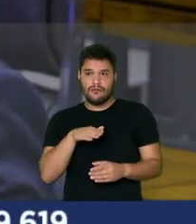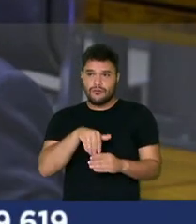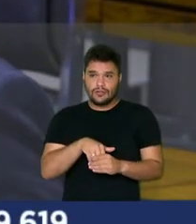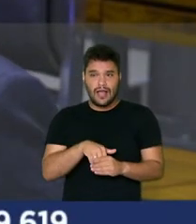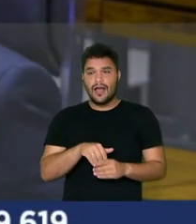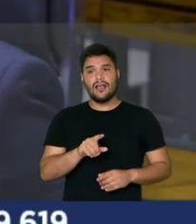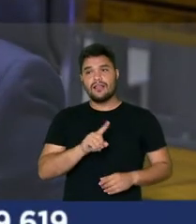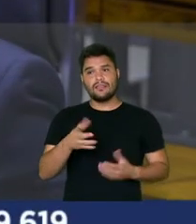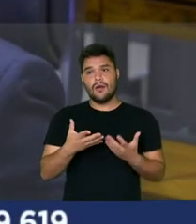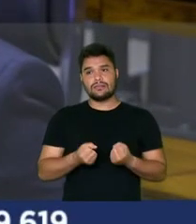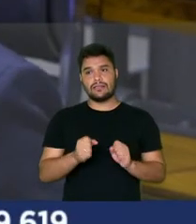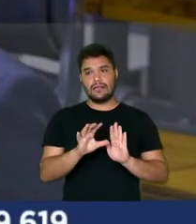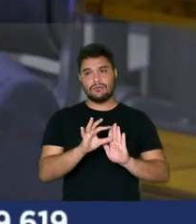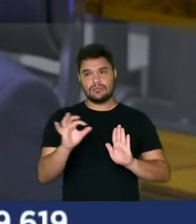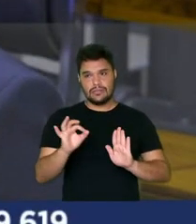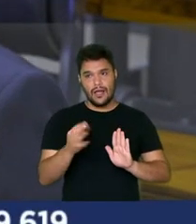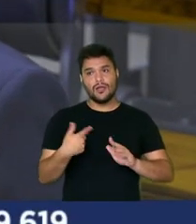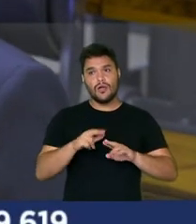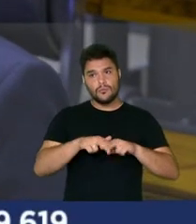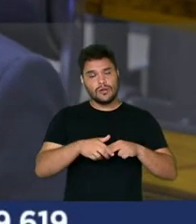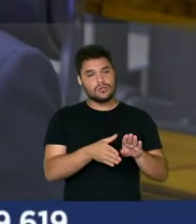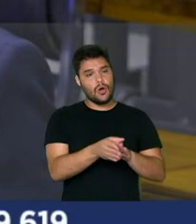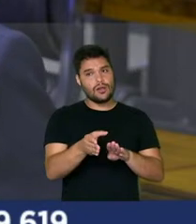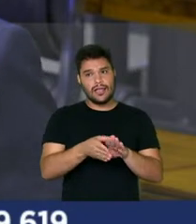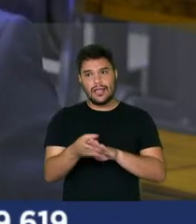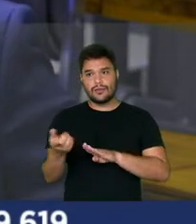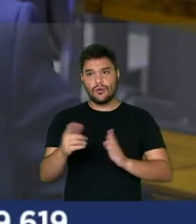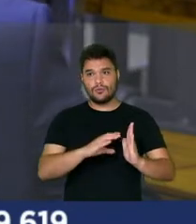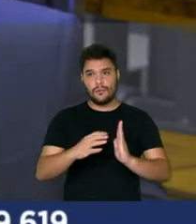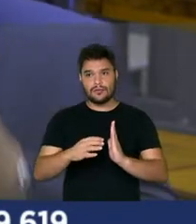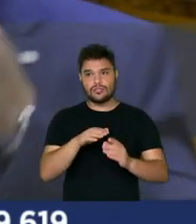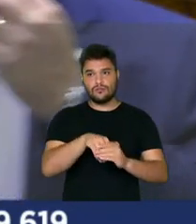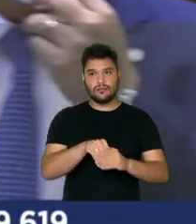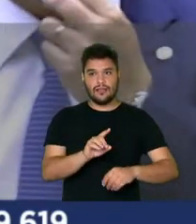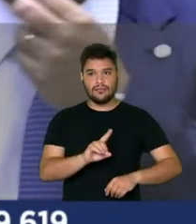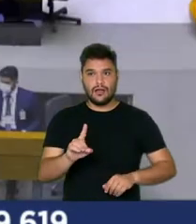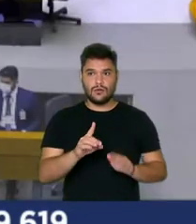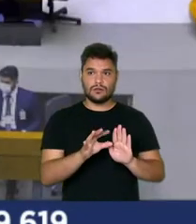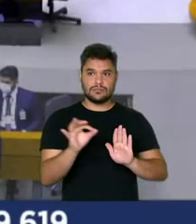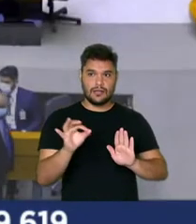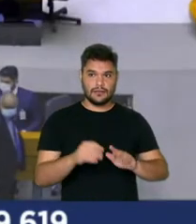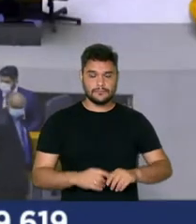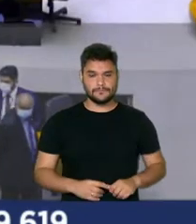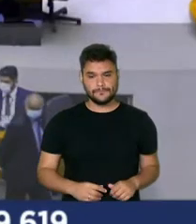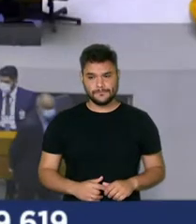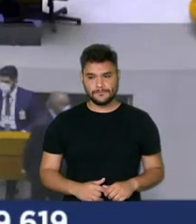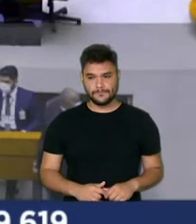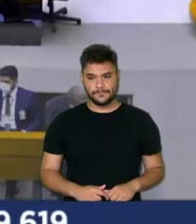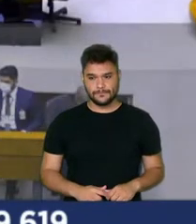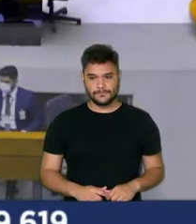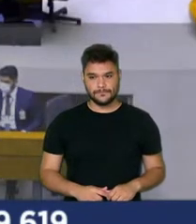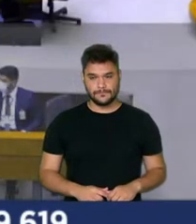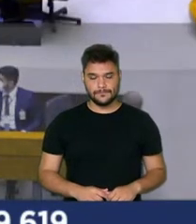NÃO PLAUSÍVEL E NEM POSSÍVEL NO NOSSO PONTO DE VISTA. POR ISSO A GENTE VOLTA PELA REJEIÇÃO E ORIENTA AOS DEMAIS PARTIDOS QUE VOTEM NÃO